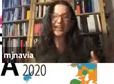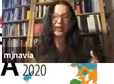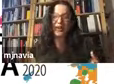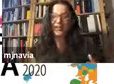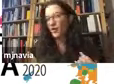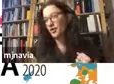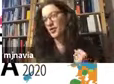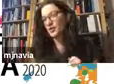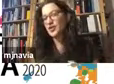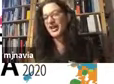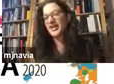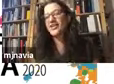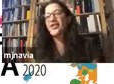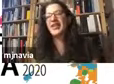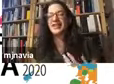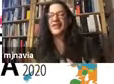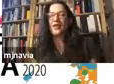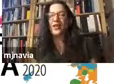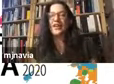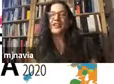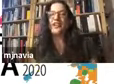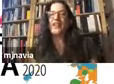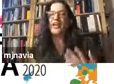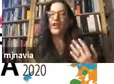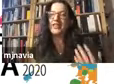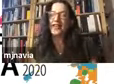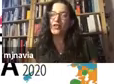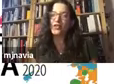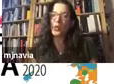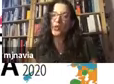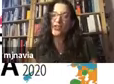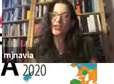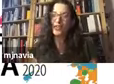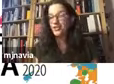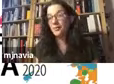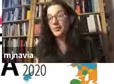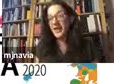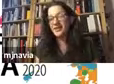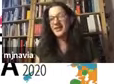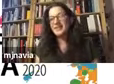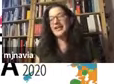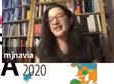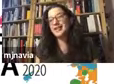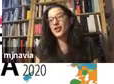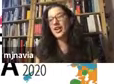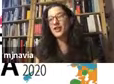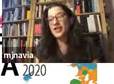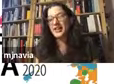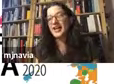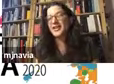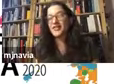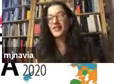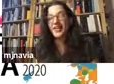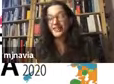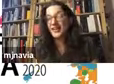recomiendo con mucho cariño es el audiolibro de "98 segundos Sin Sombra" de la escritora boliviana Giovanna Rivero.